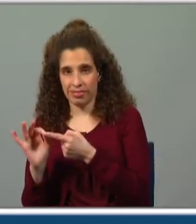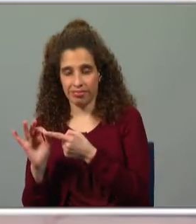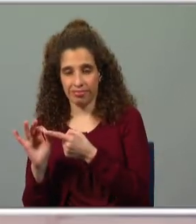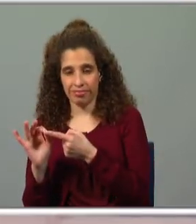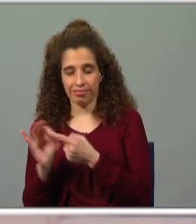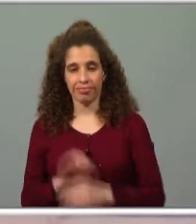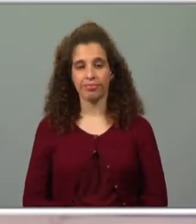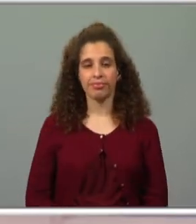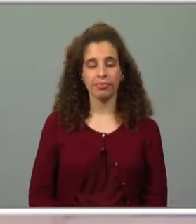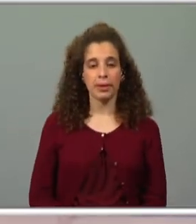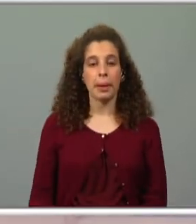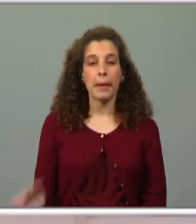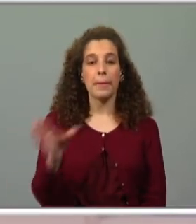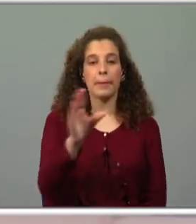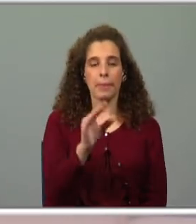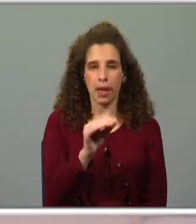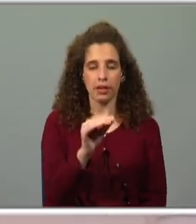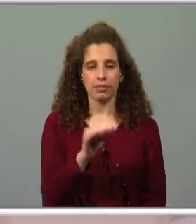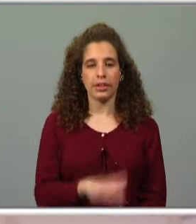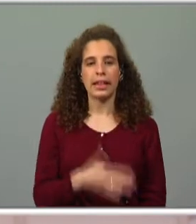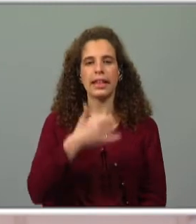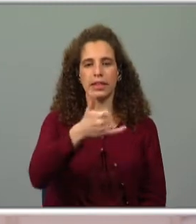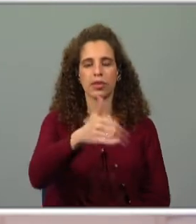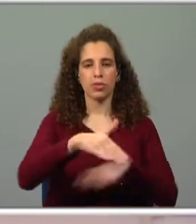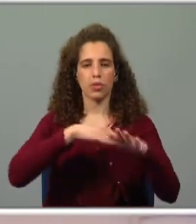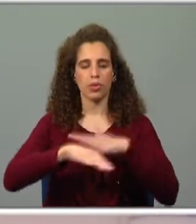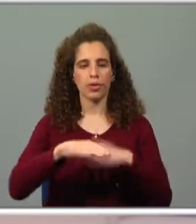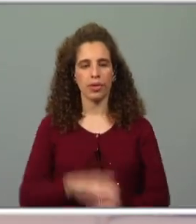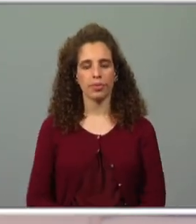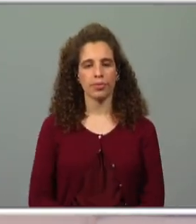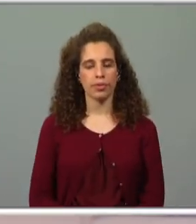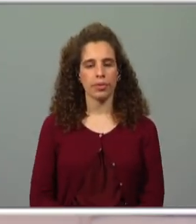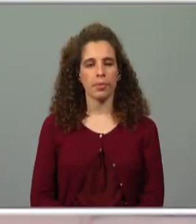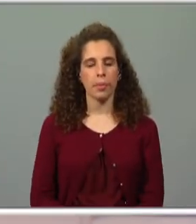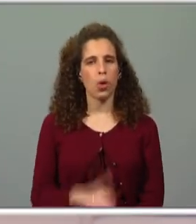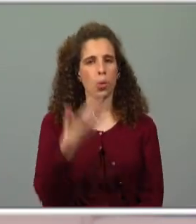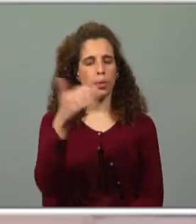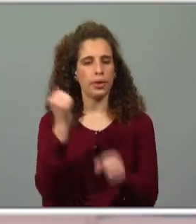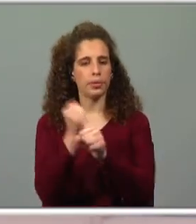e mais de seguida já vamos fazer aqui a fazer neste primeiro exercício vamos 然後我們將在這裡做更多在第一個練習中做